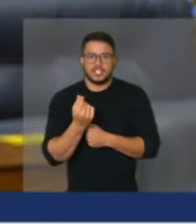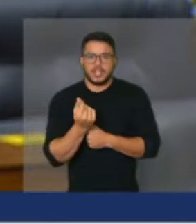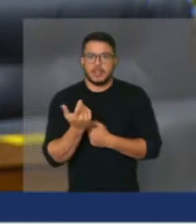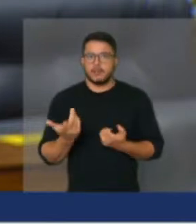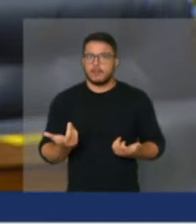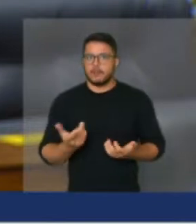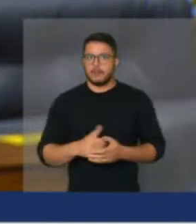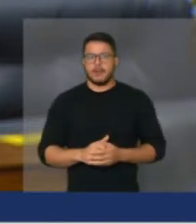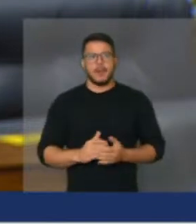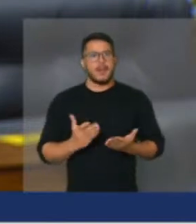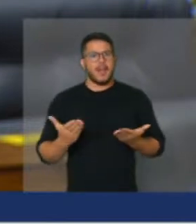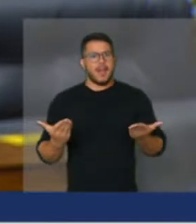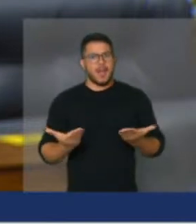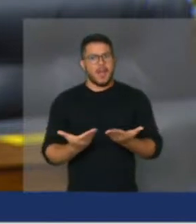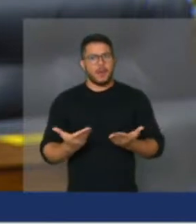VIR AO PLENÁRIO O MINISTRO PAULO GUEDES. JÁDEPOIS DA